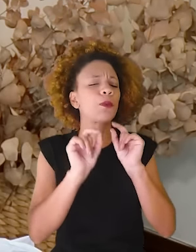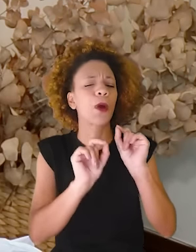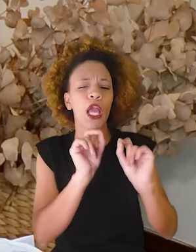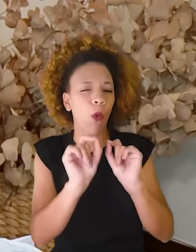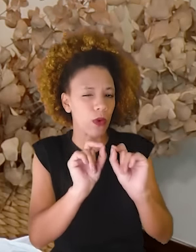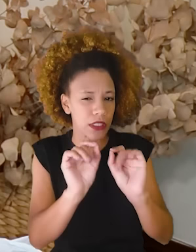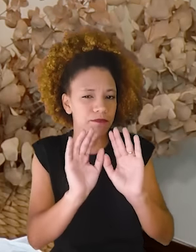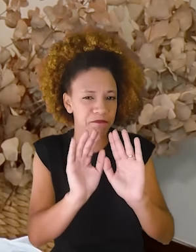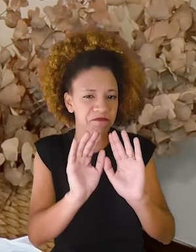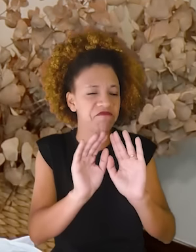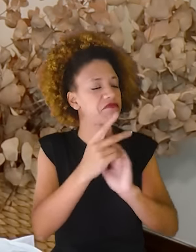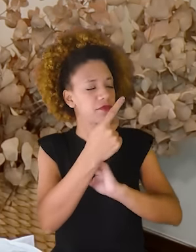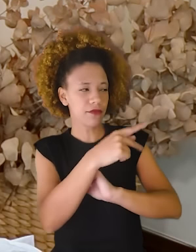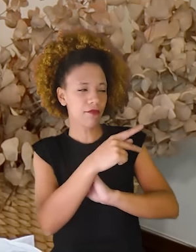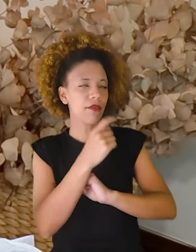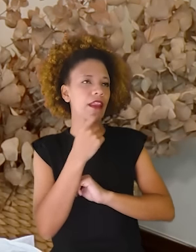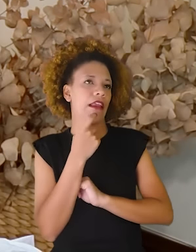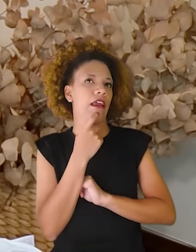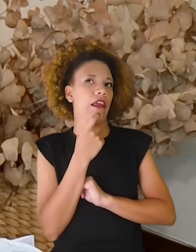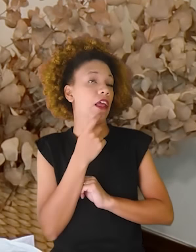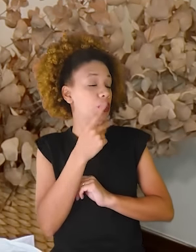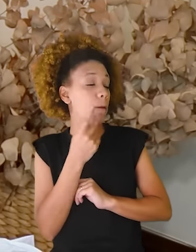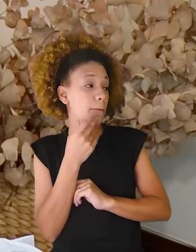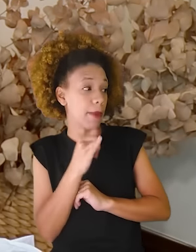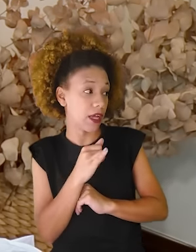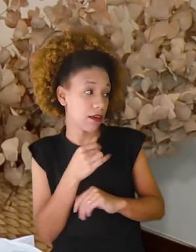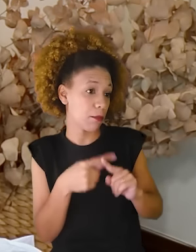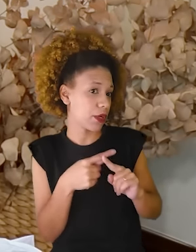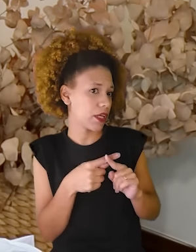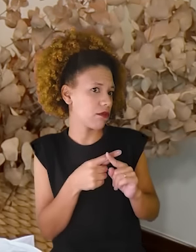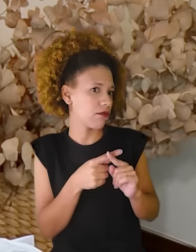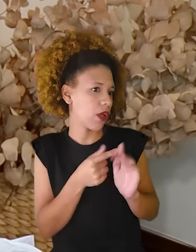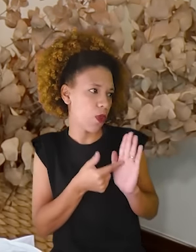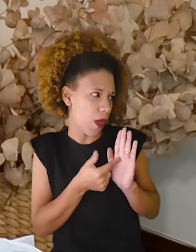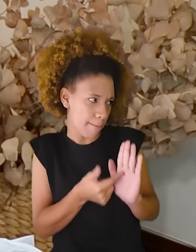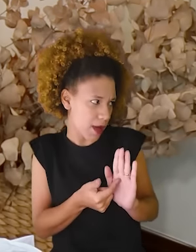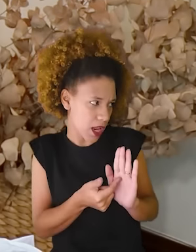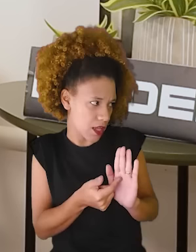saber eu quero saber muito através de você sobre o seu pai porque seu pai não aparece meu pai seu